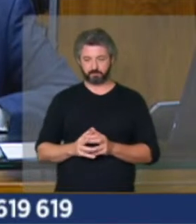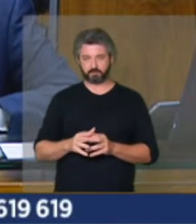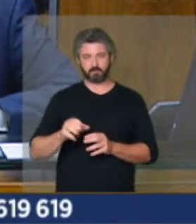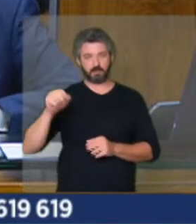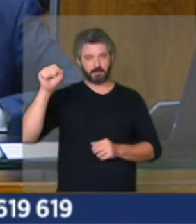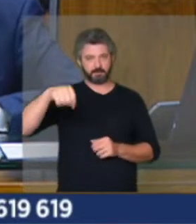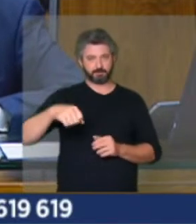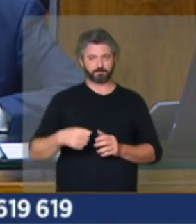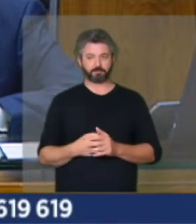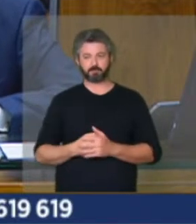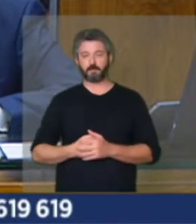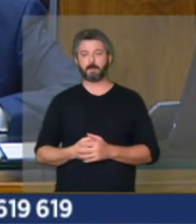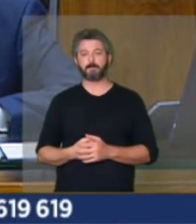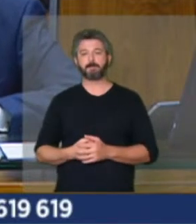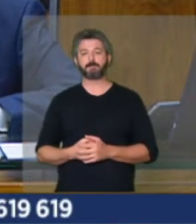ORIENTANDO SIM. COMO ENCAMINHA